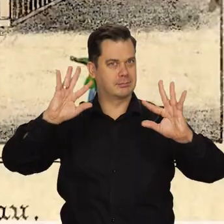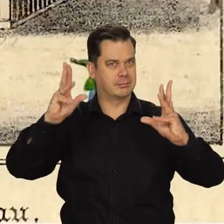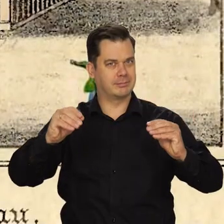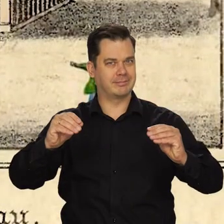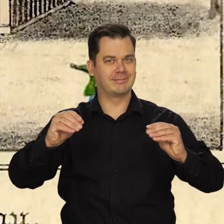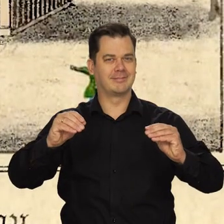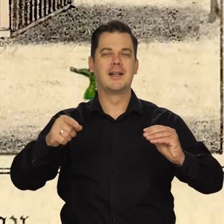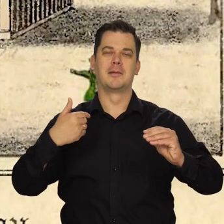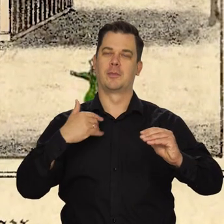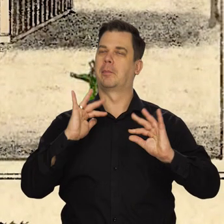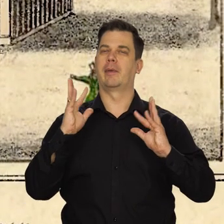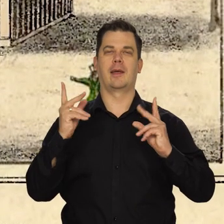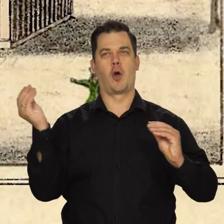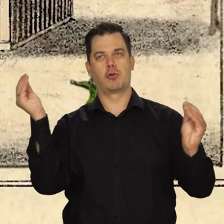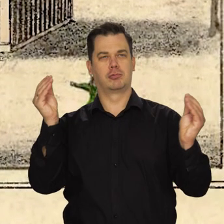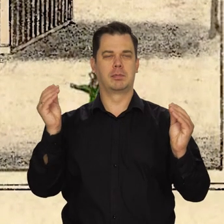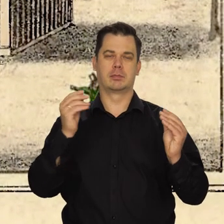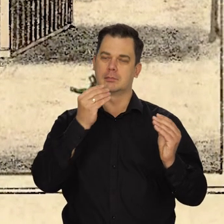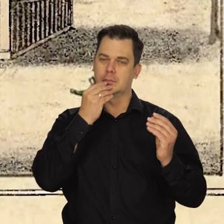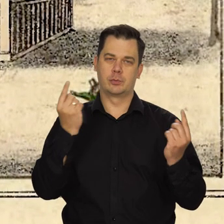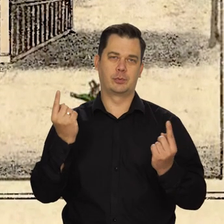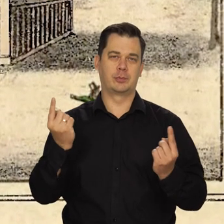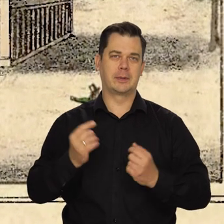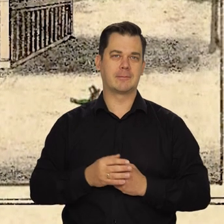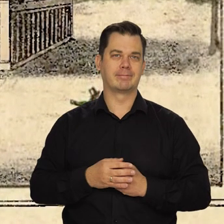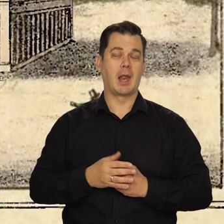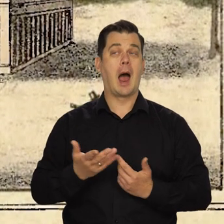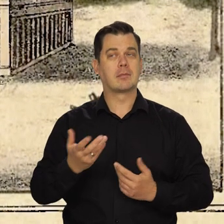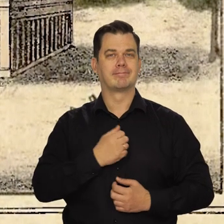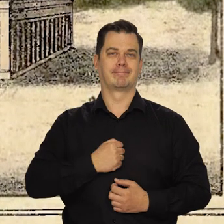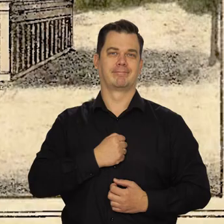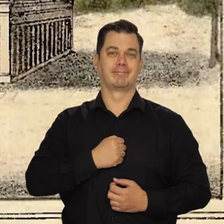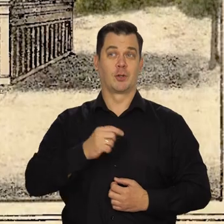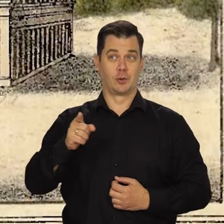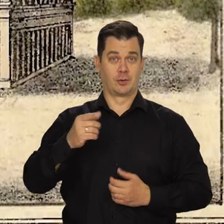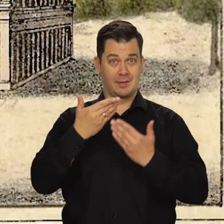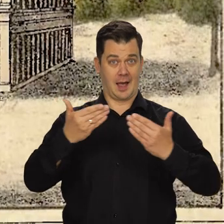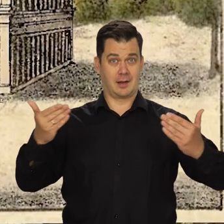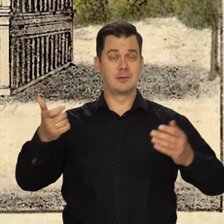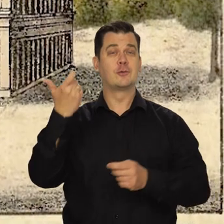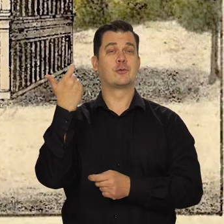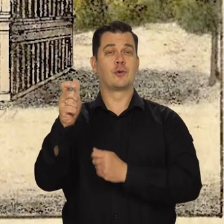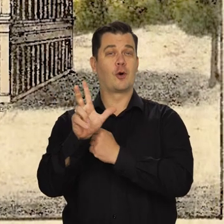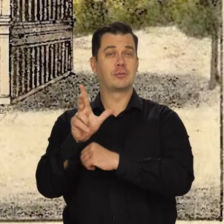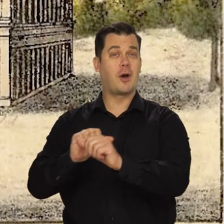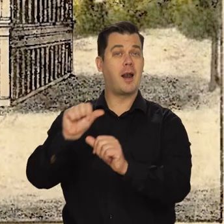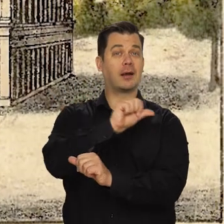Oczywiście był też przepięknie ozdobiony. Niestety Teatr, który oglądali Wrocławianie 180 lat temu,